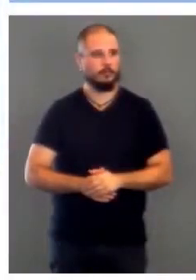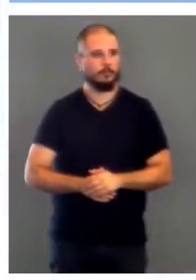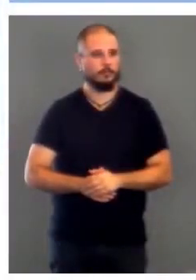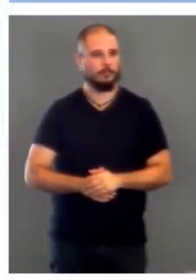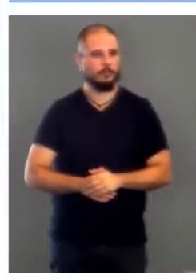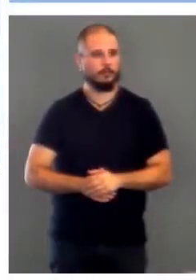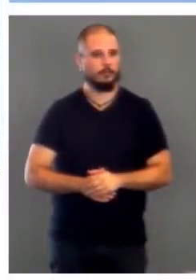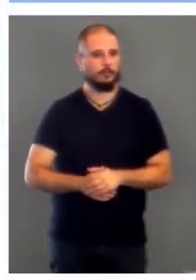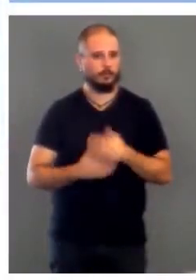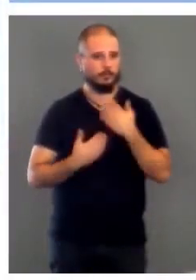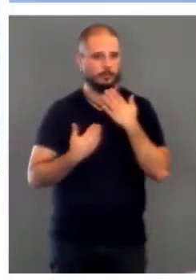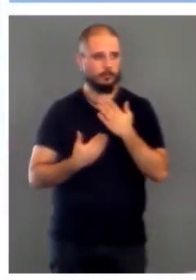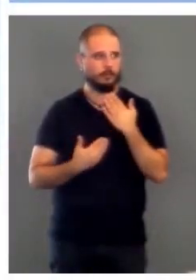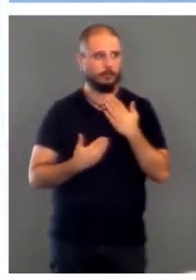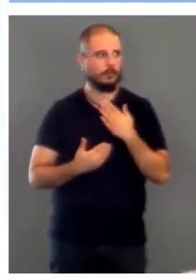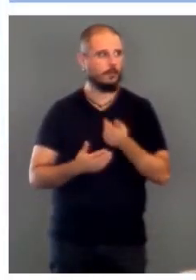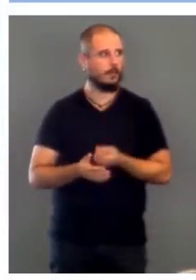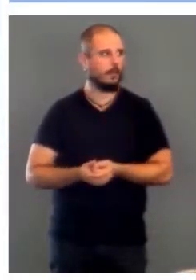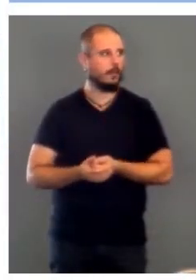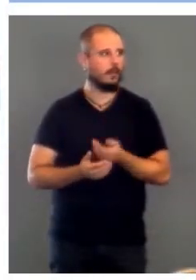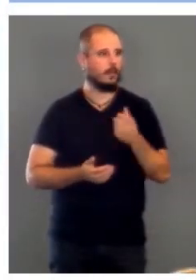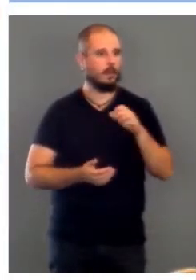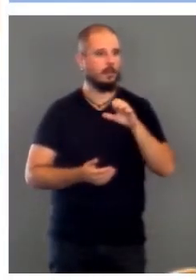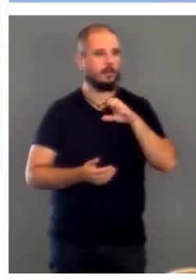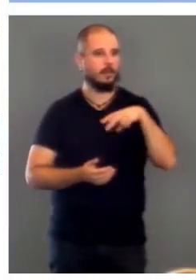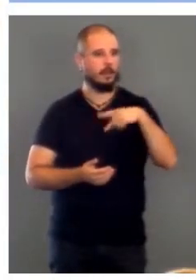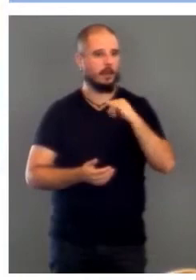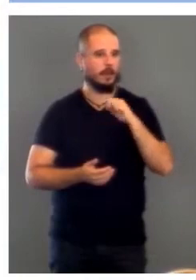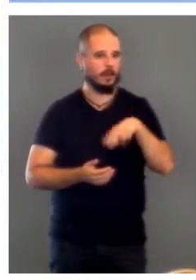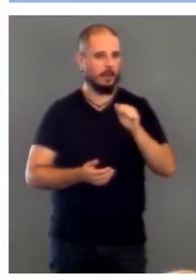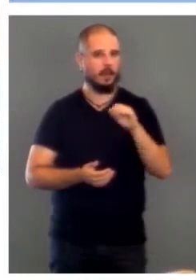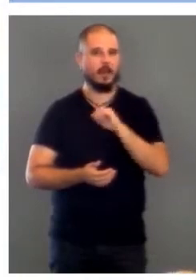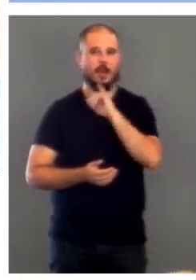Gracias Enedina Gracias Javier Iñaki podéis regresar a vuestros asientos